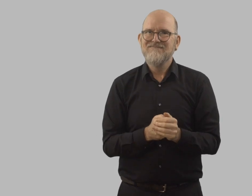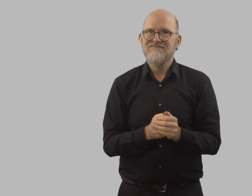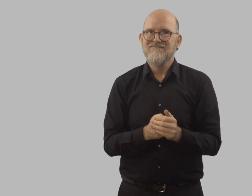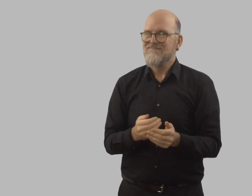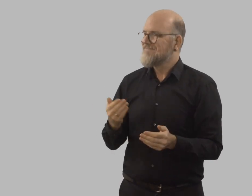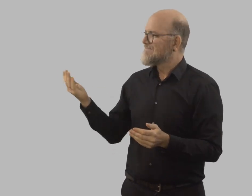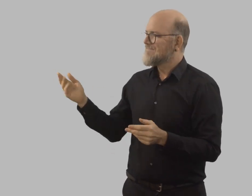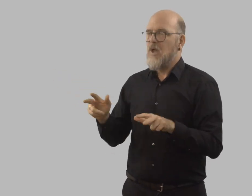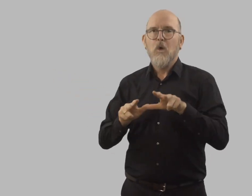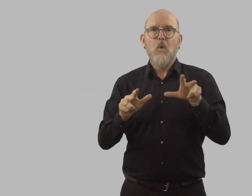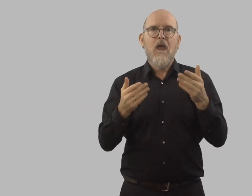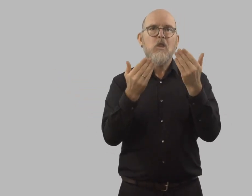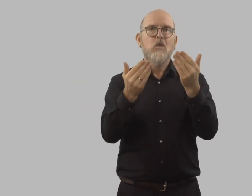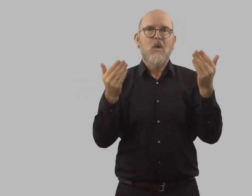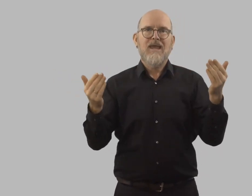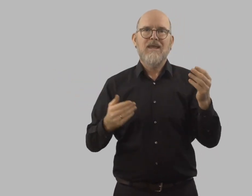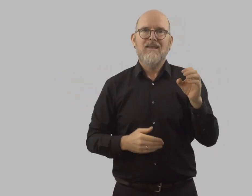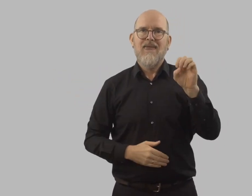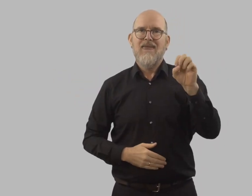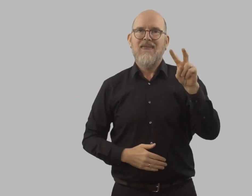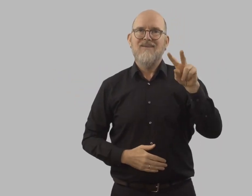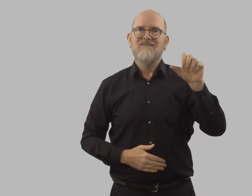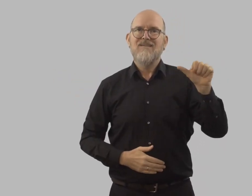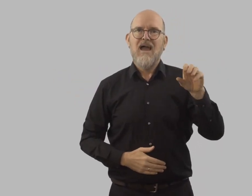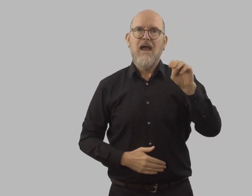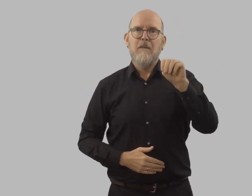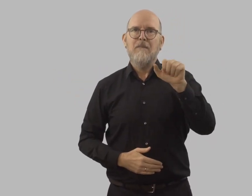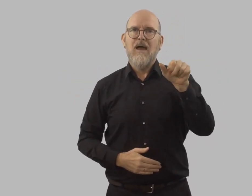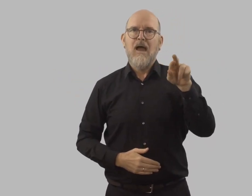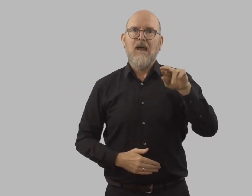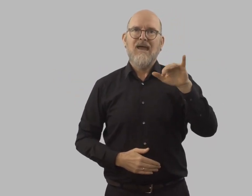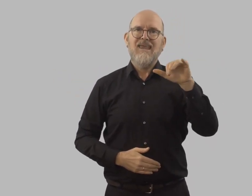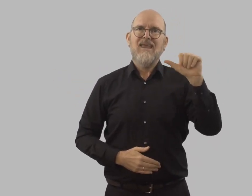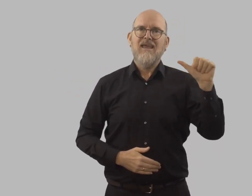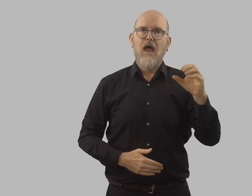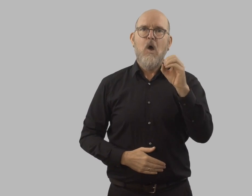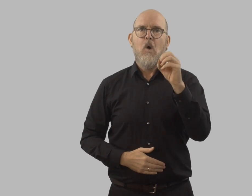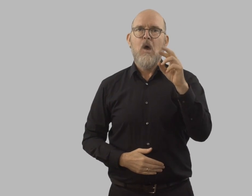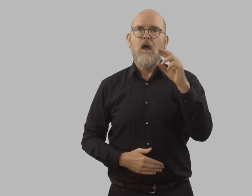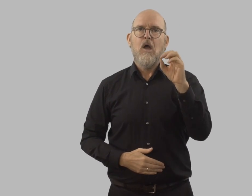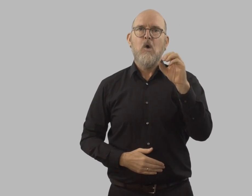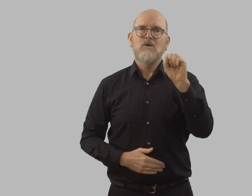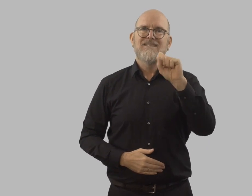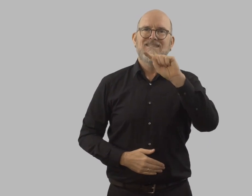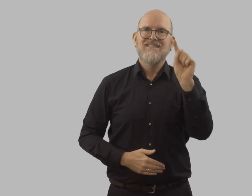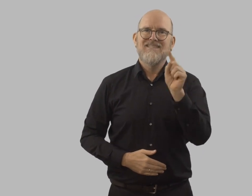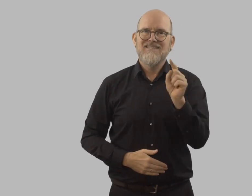sagt Kuratorin Eva-Maria Orosz.